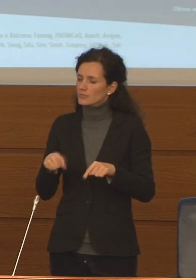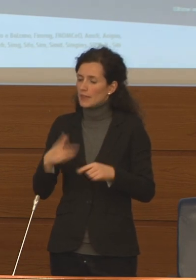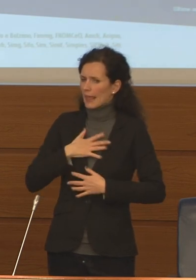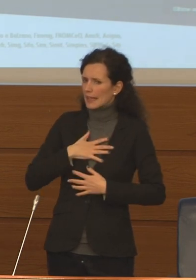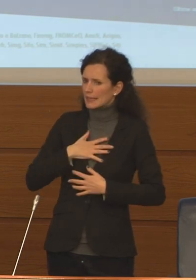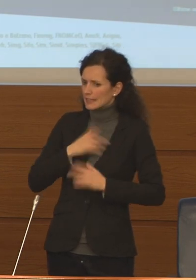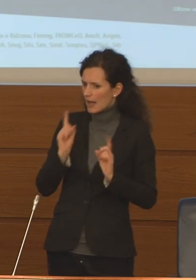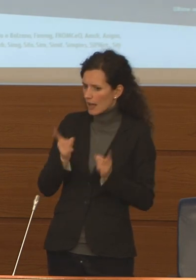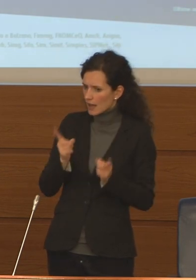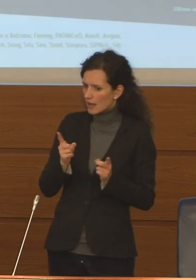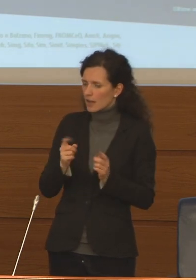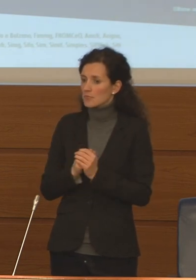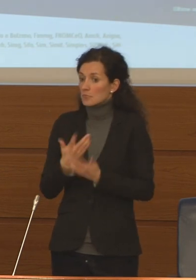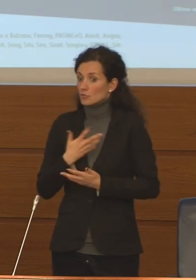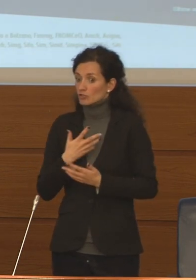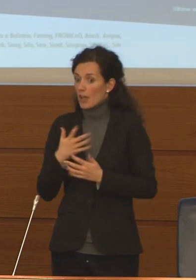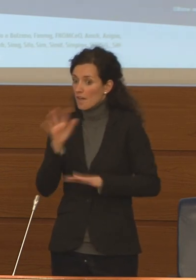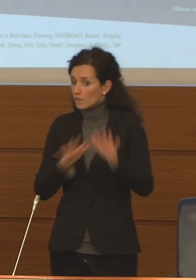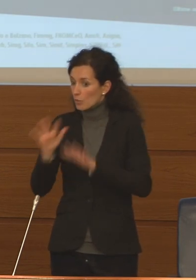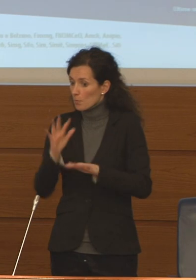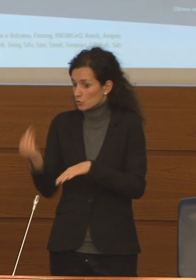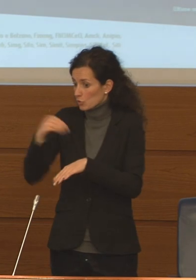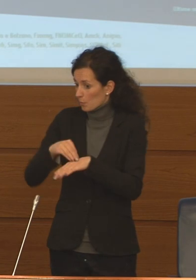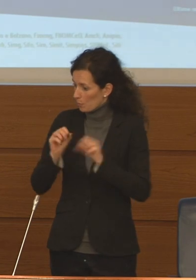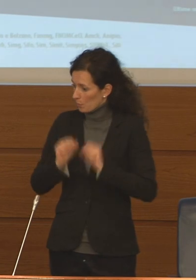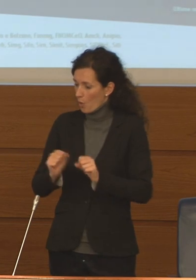se c'è qualche informazione in più.